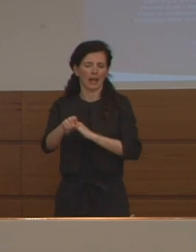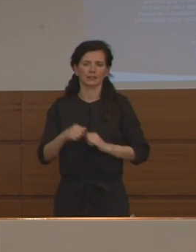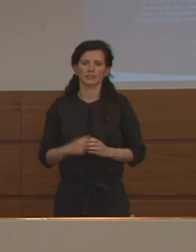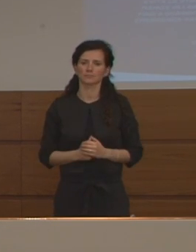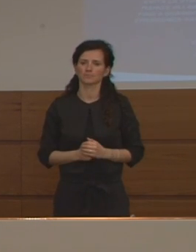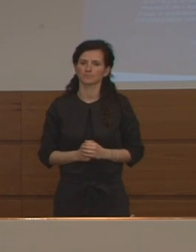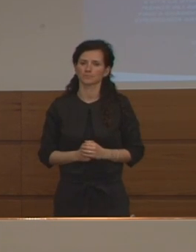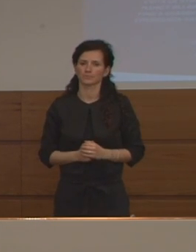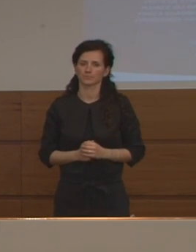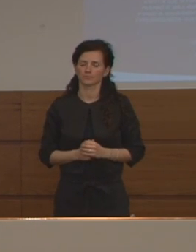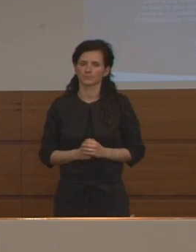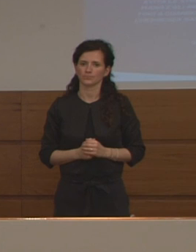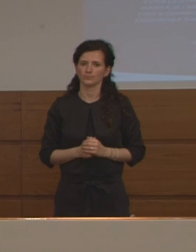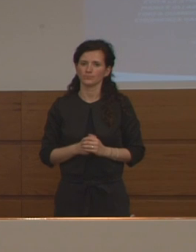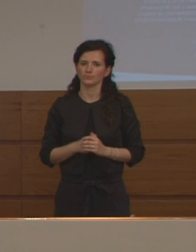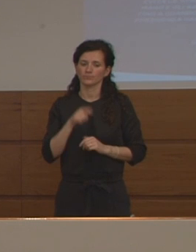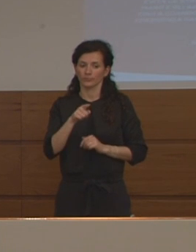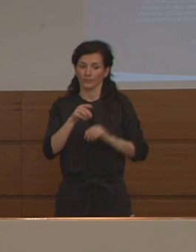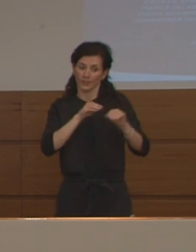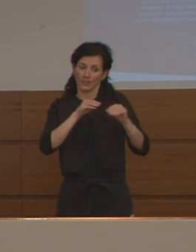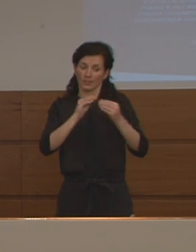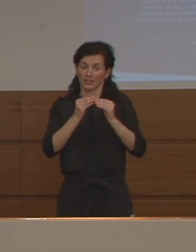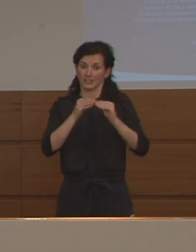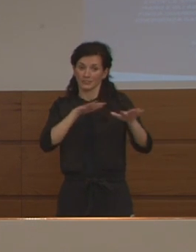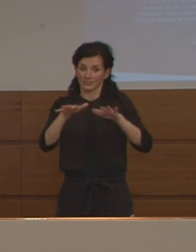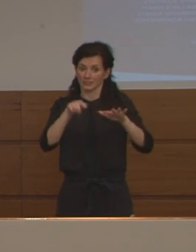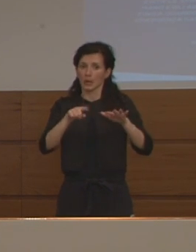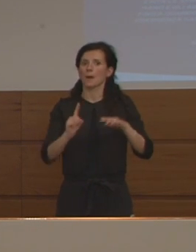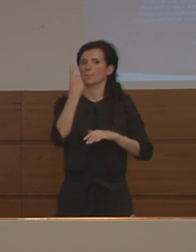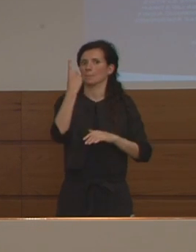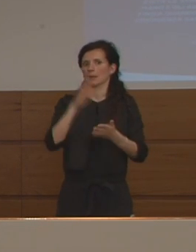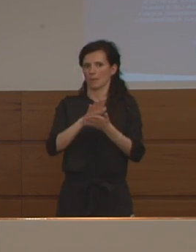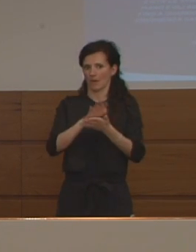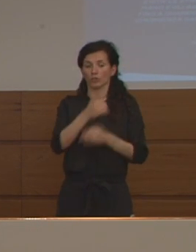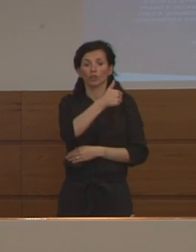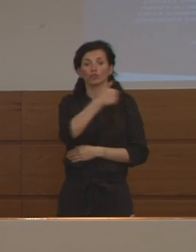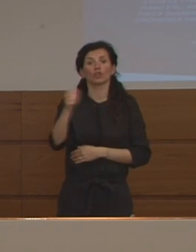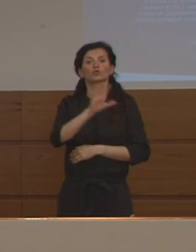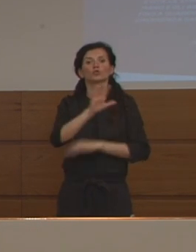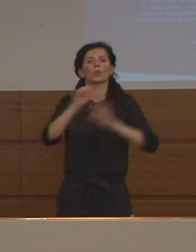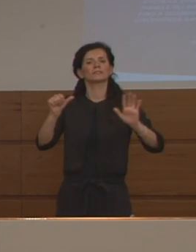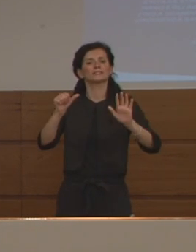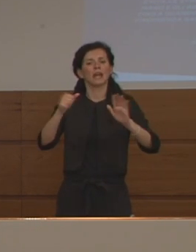Questo meccanismo sarà applicato per la prima volta per i 156 migranti che sono